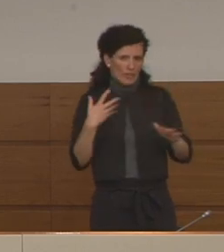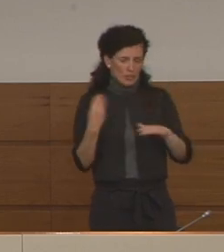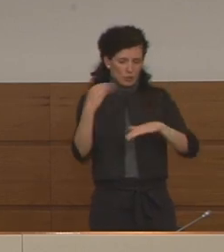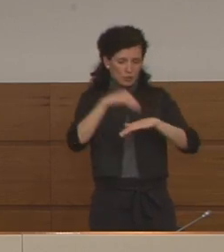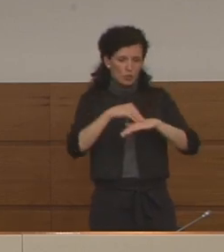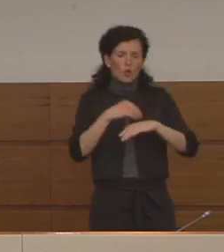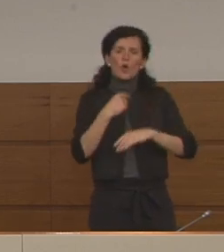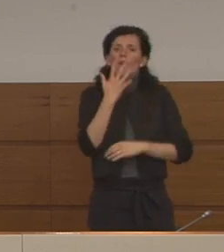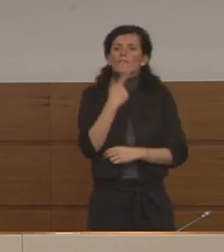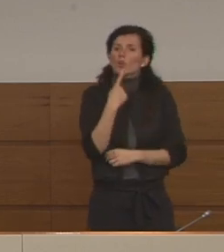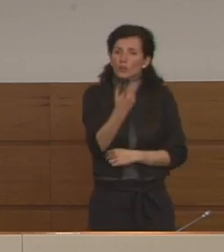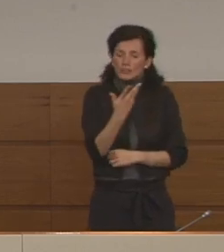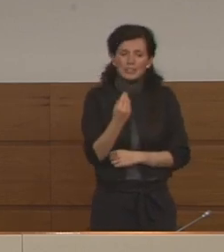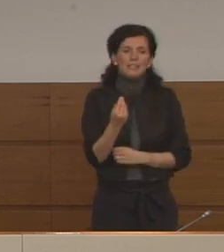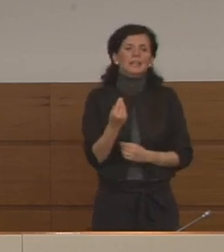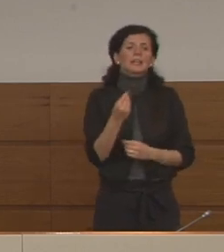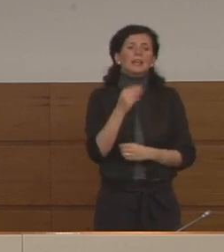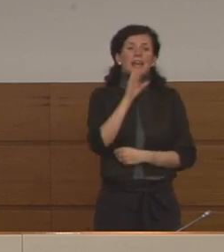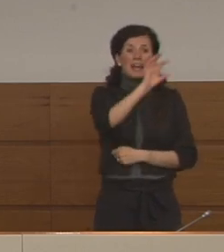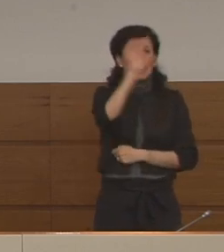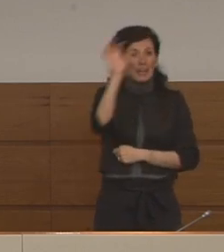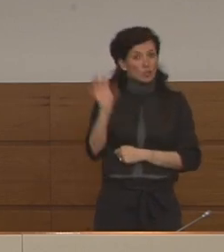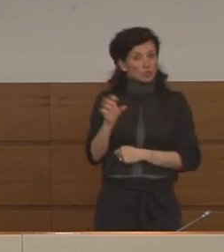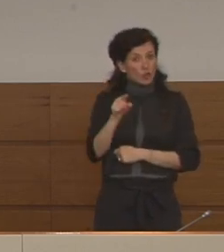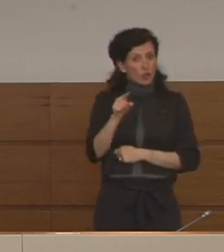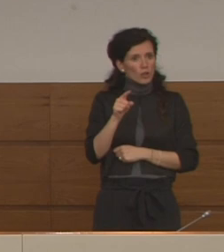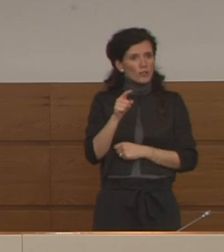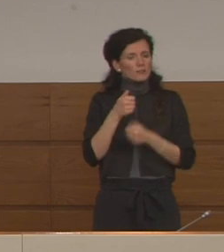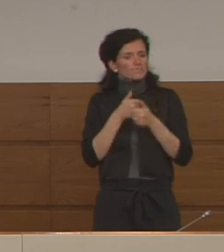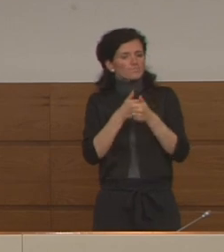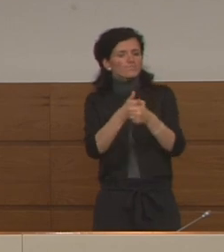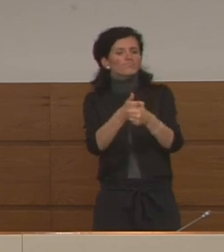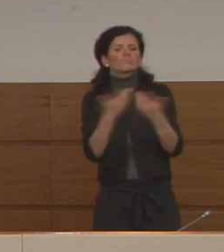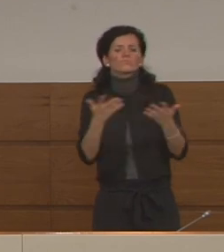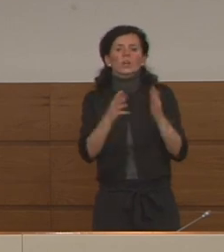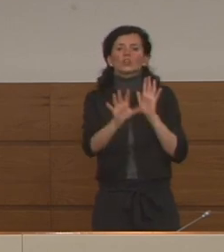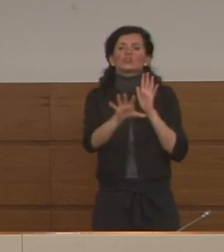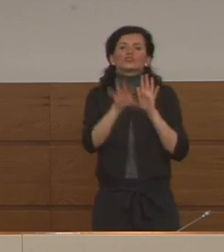dire che le regioni si sono orientate verso una scelta, che è la scelta che sarà